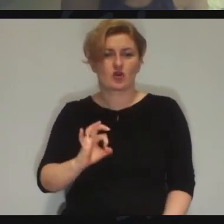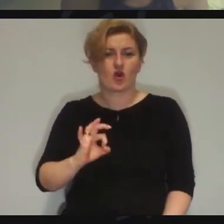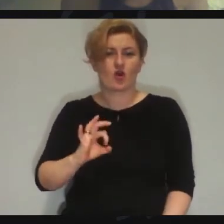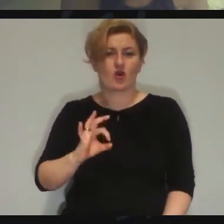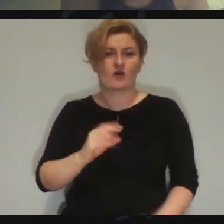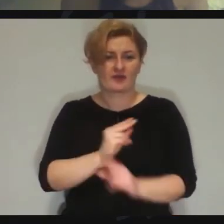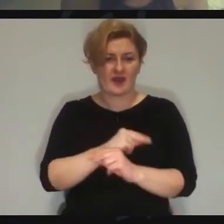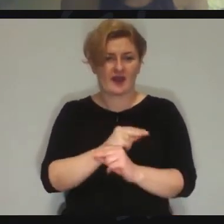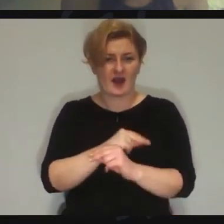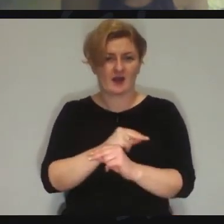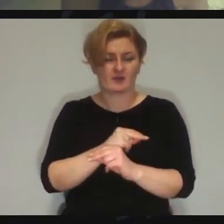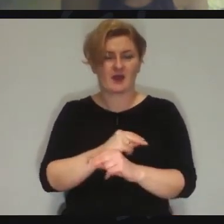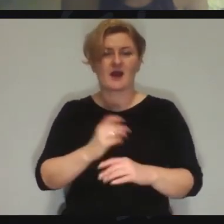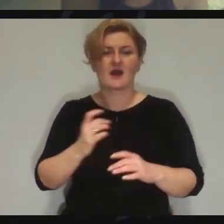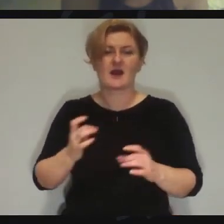czyli cyrk jako metoda socjoterapii – gry i zabawy.